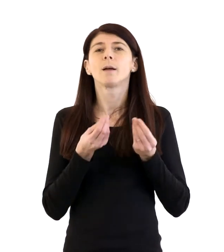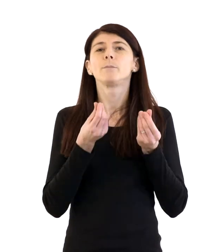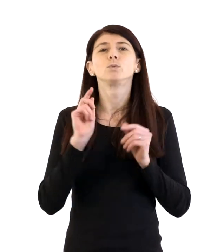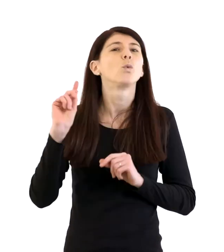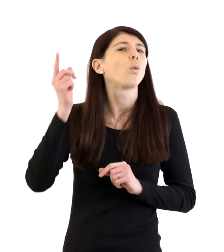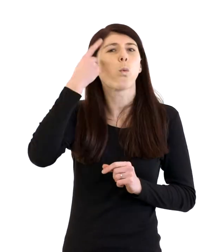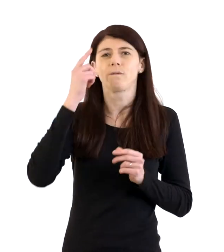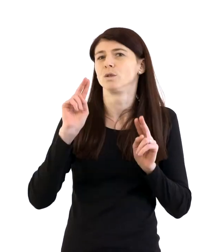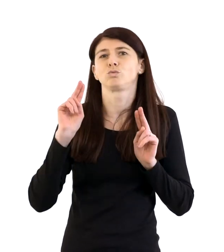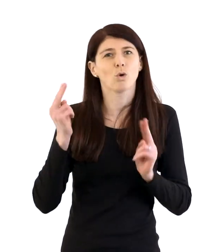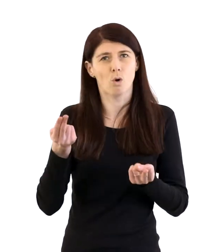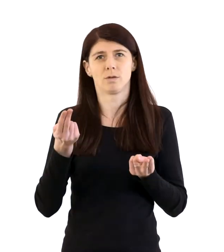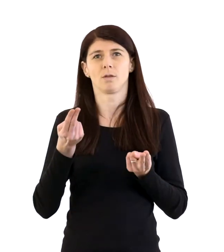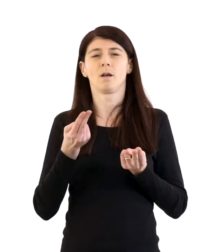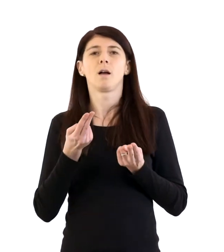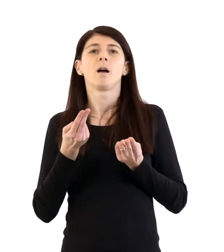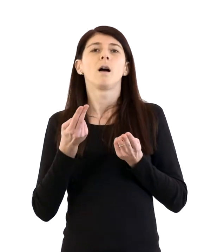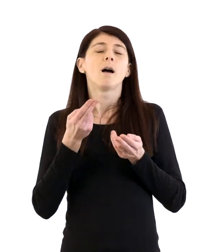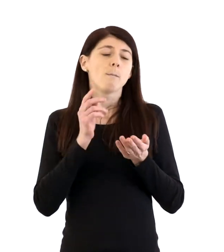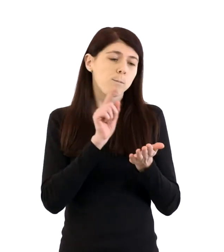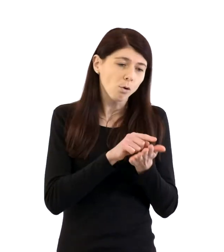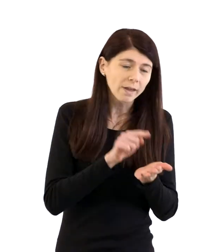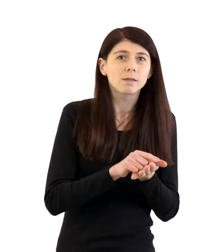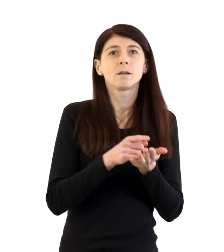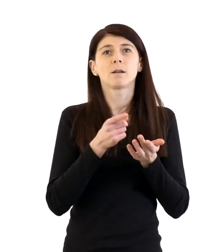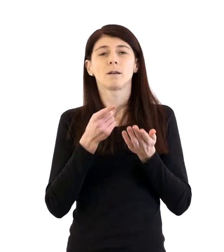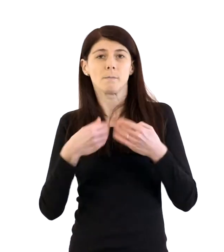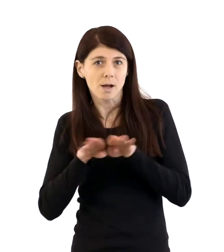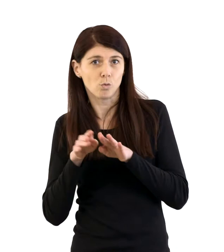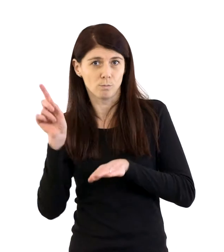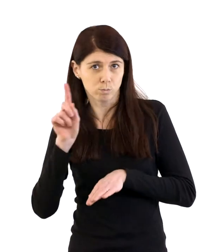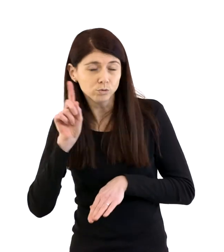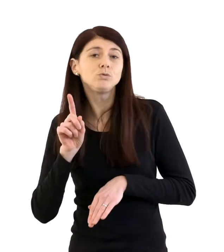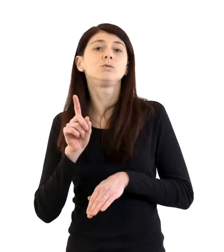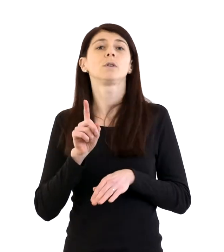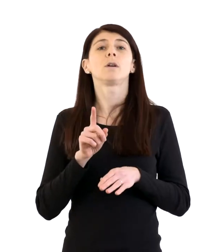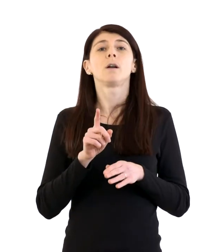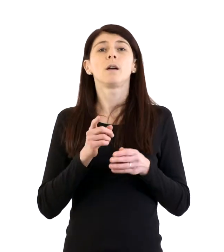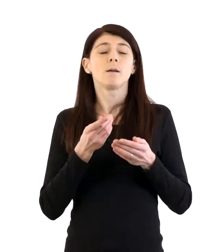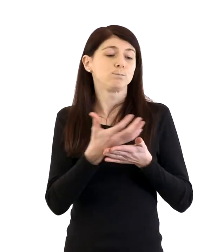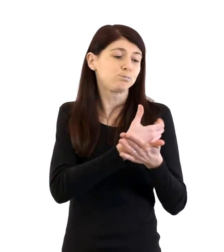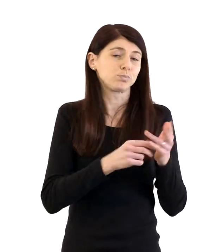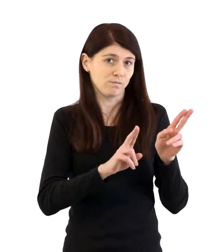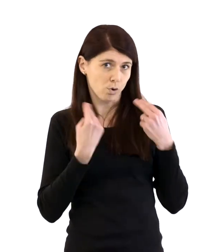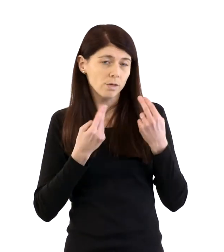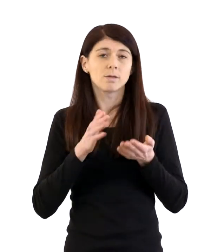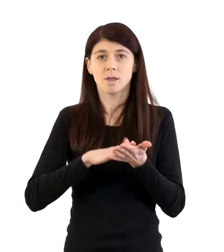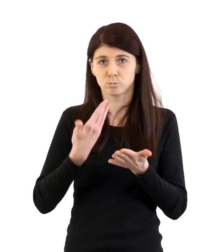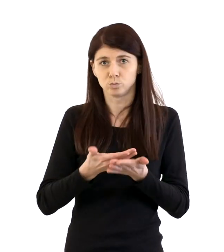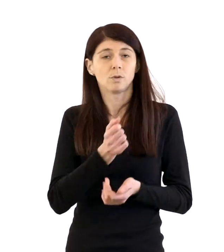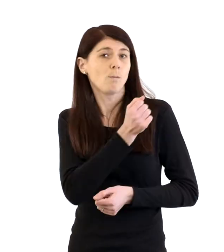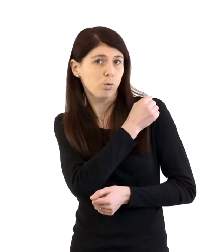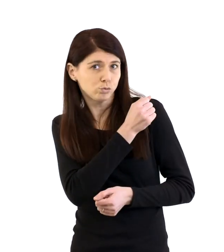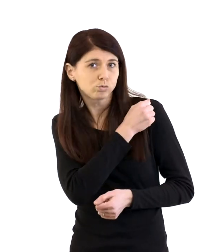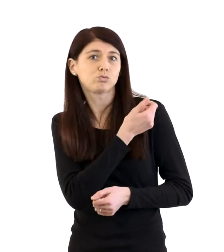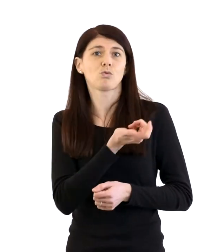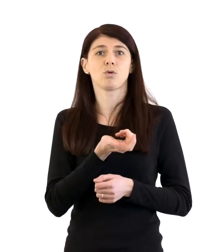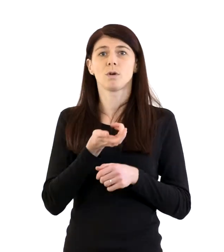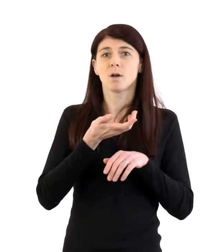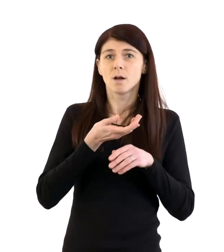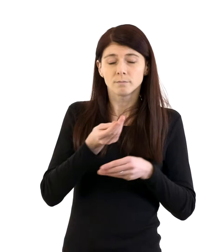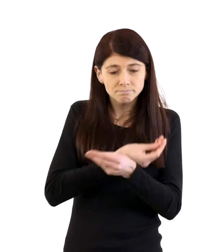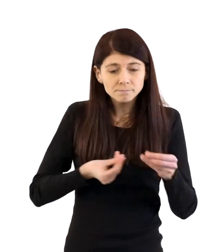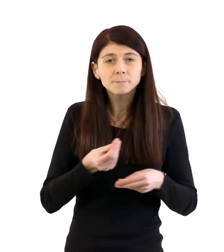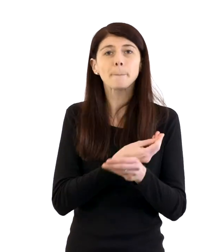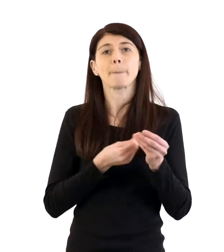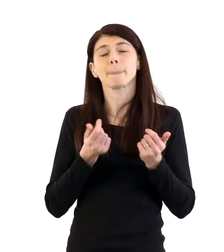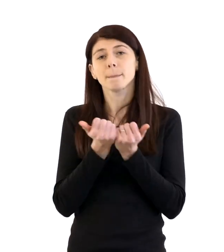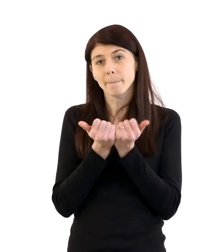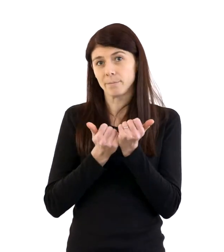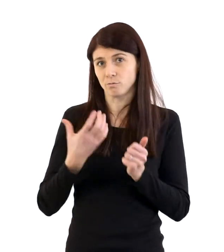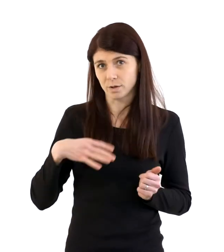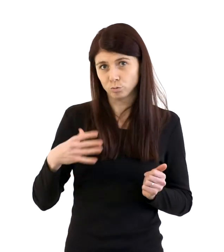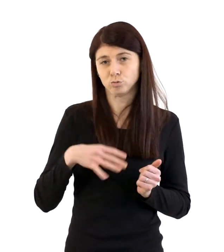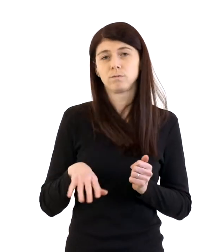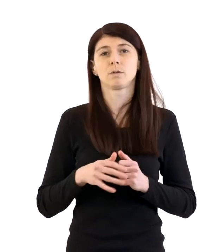Środki te pochodzą głównie z podatków, majątku publicznego oraz z przychodów zwrotnych, np. pożyczek i emisji papierów wartościowych.